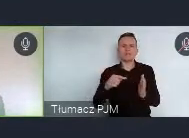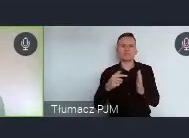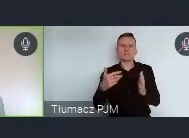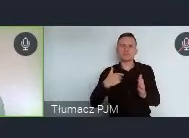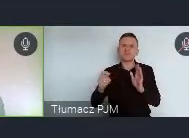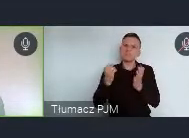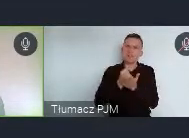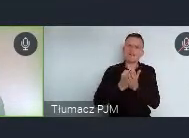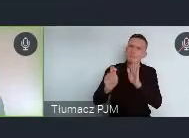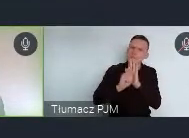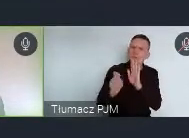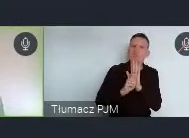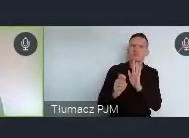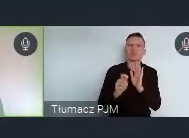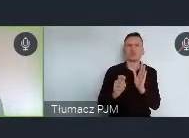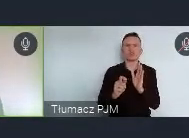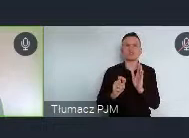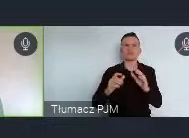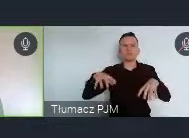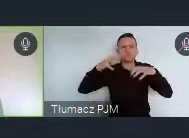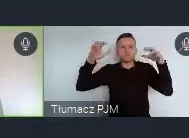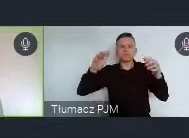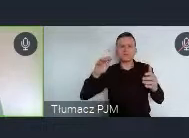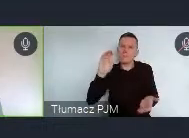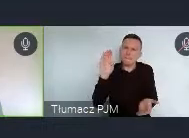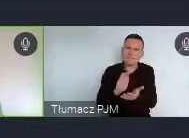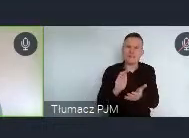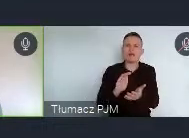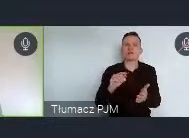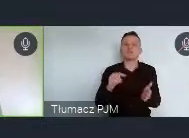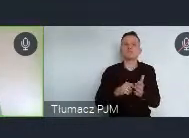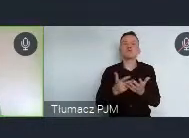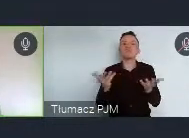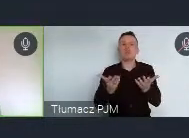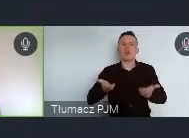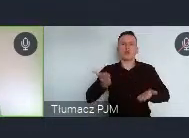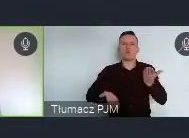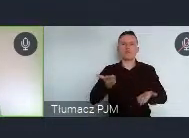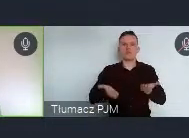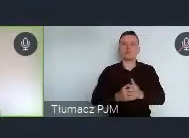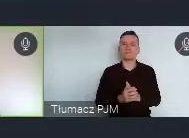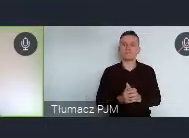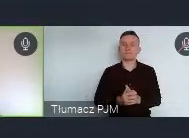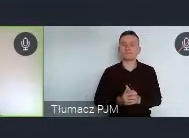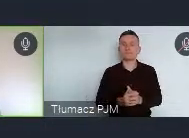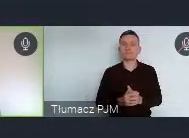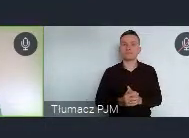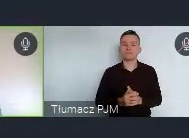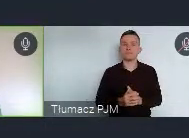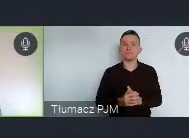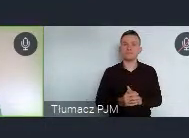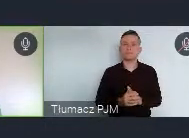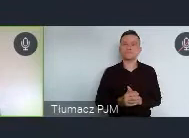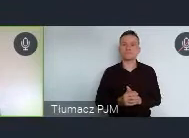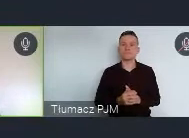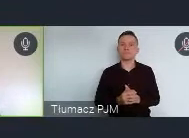i tej takiej nisko emisyjnej mobilności, jest Lublin. I tutaj pokazujemy,